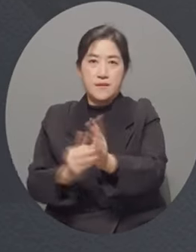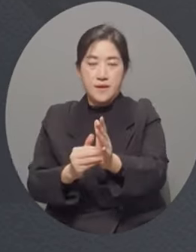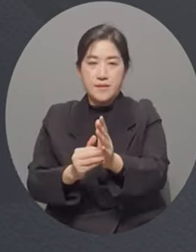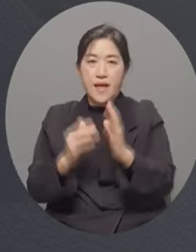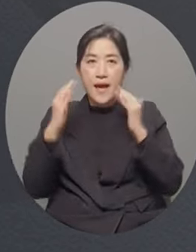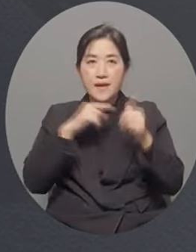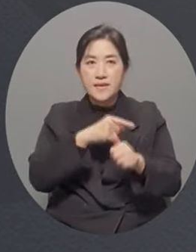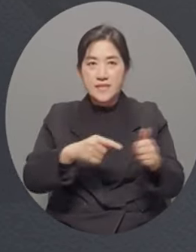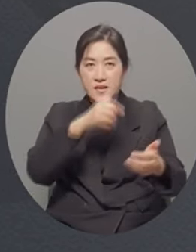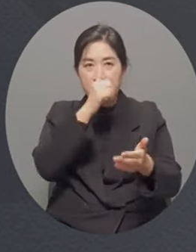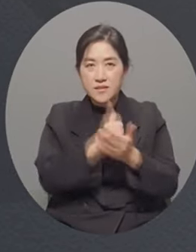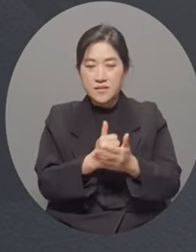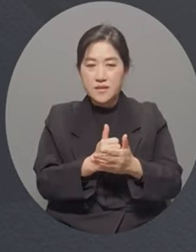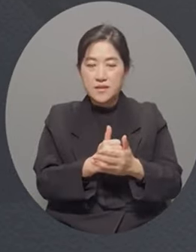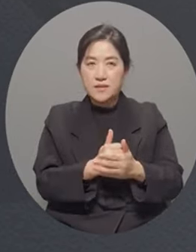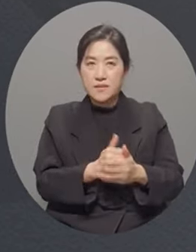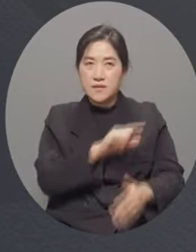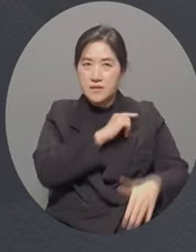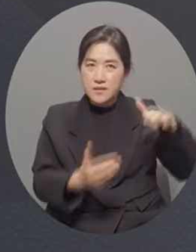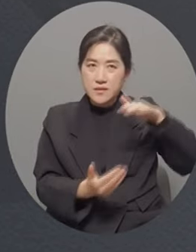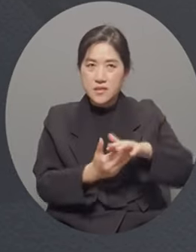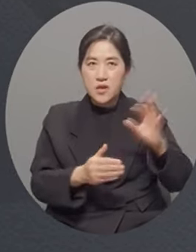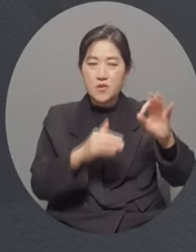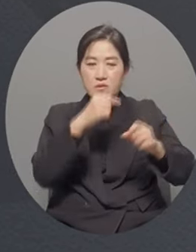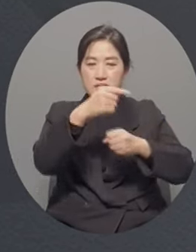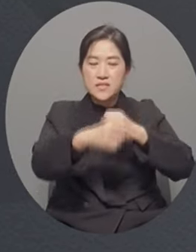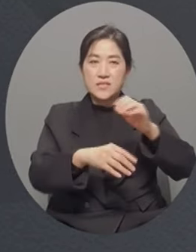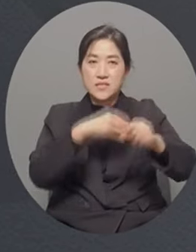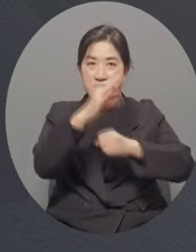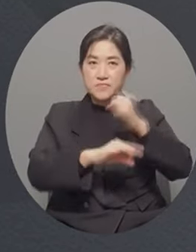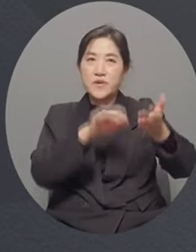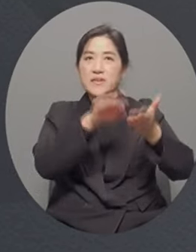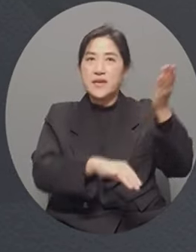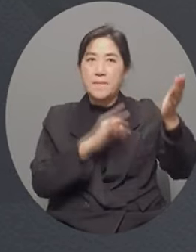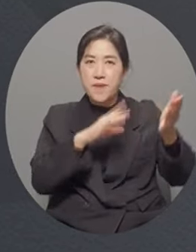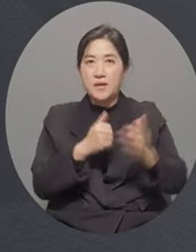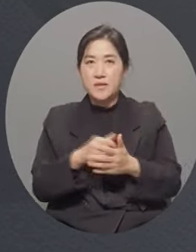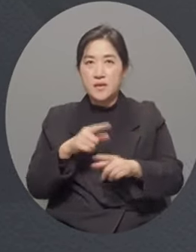당장 내일부터 영아 살해, 유기죄가 폐지되고 일반 살해죄 적용을 받습니다.